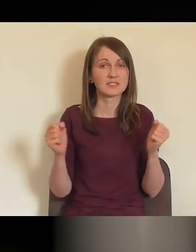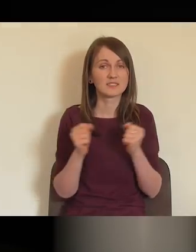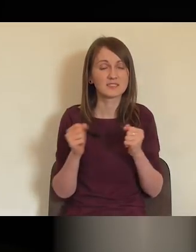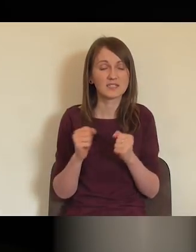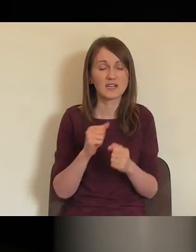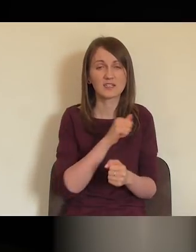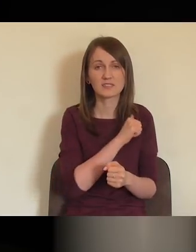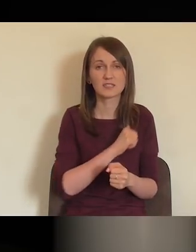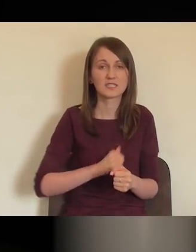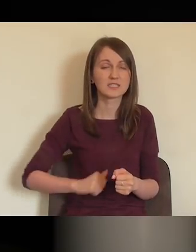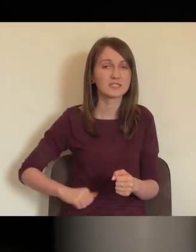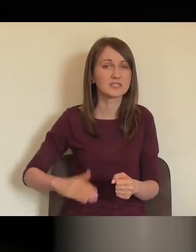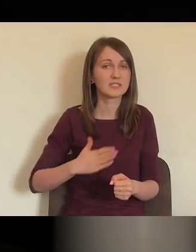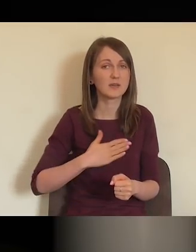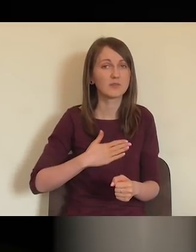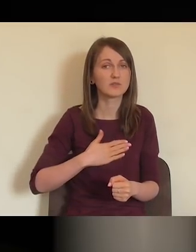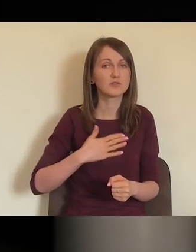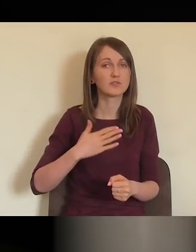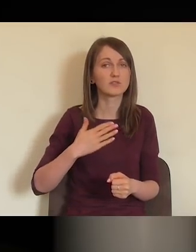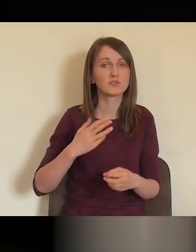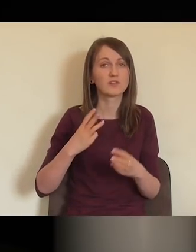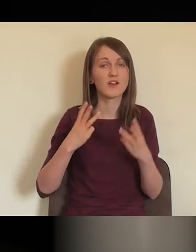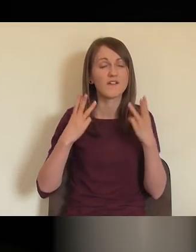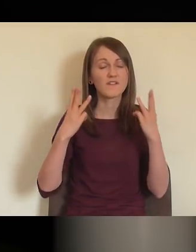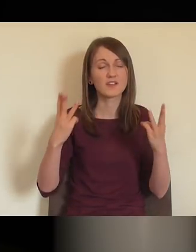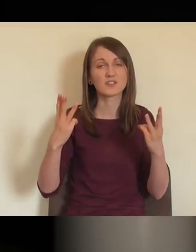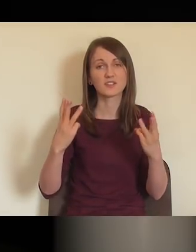Lęk, osamotnienie biorą górę.